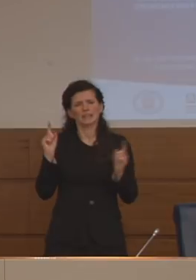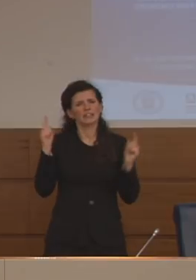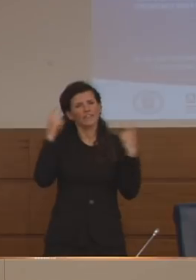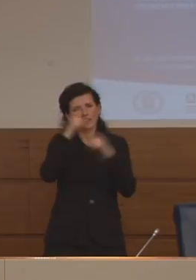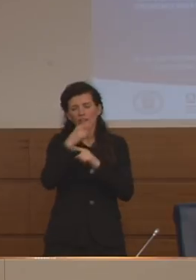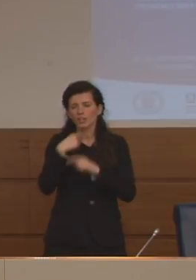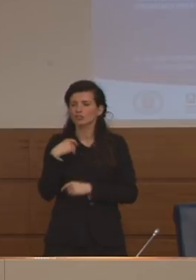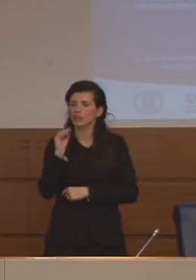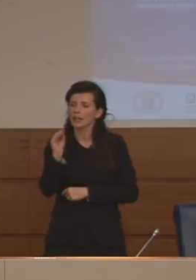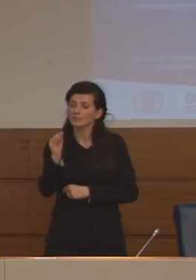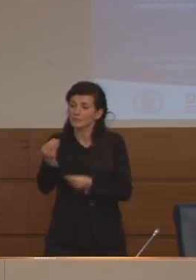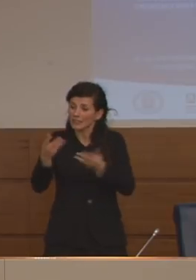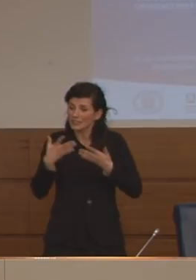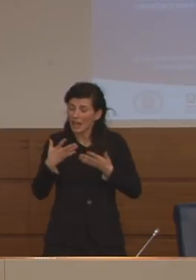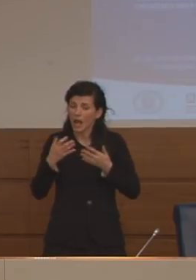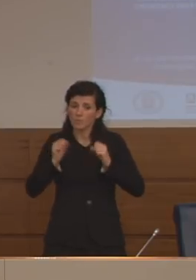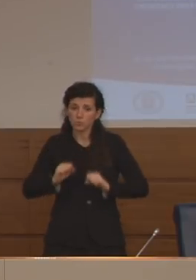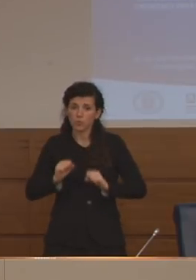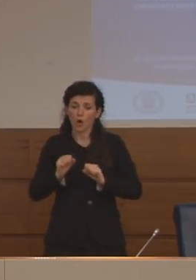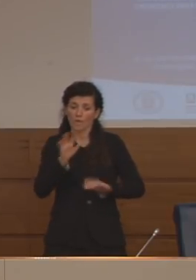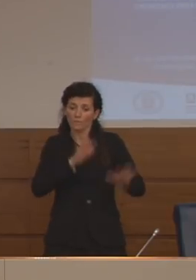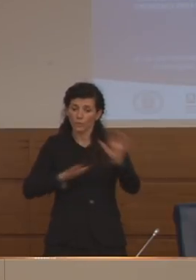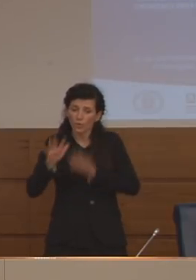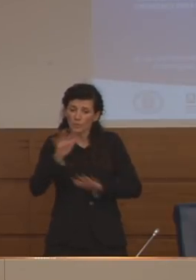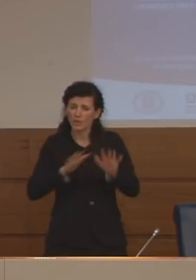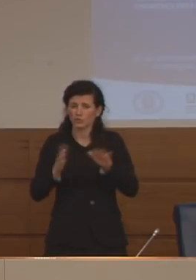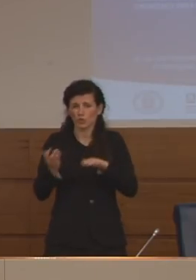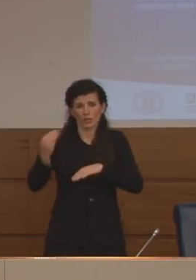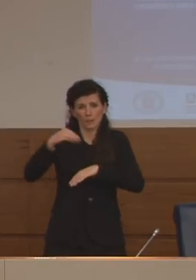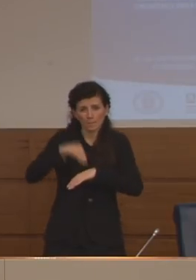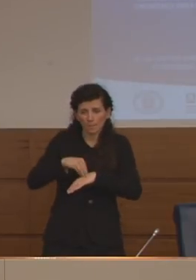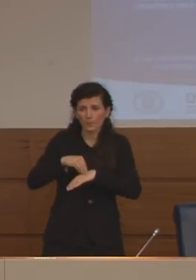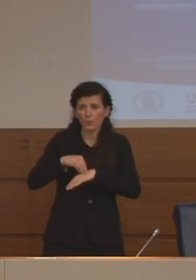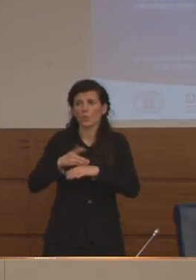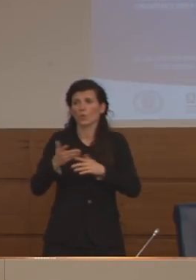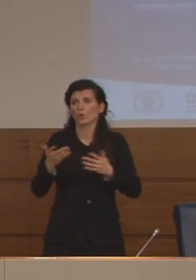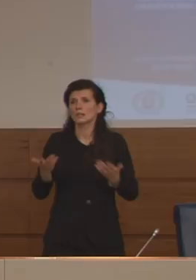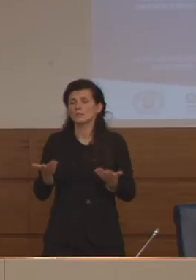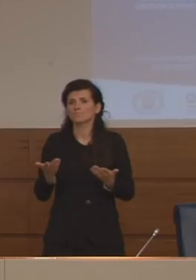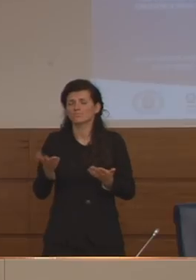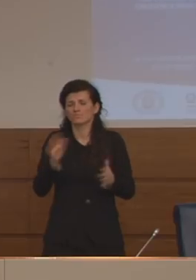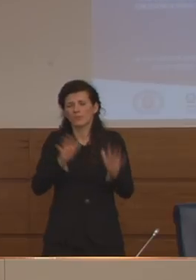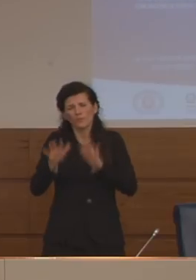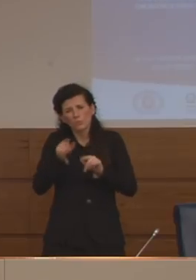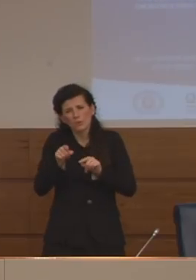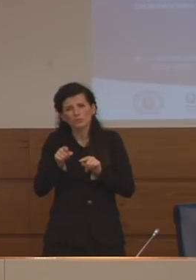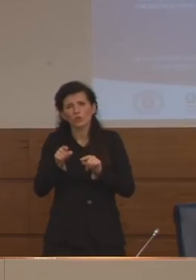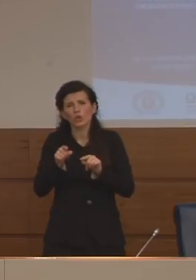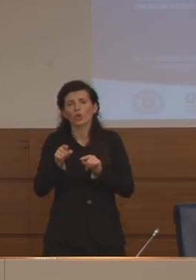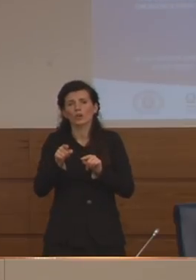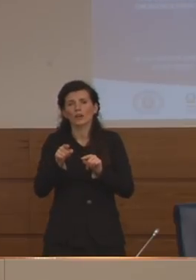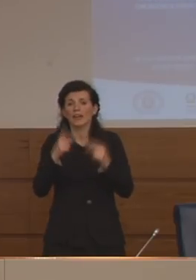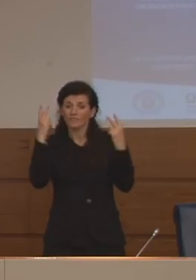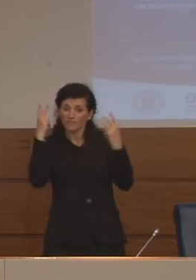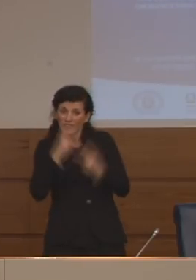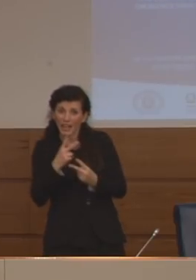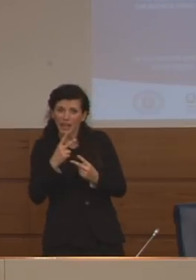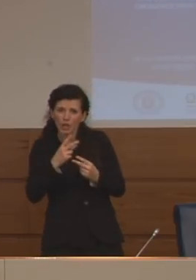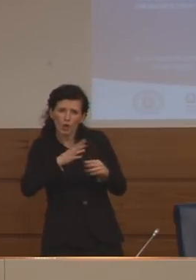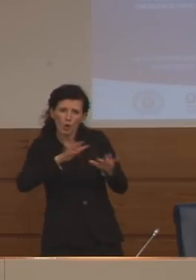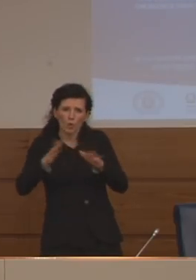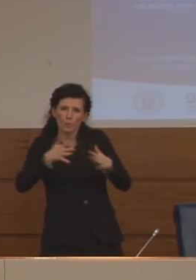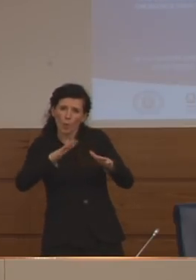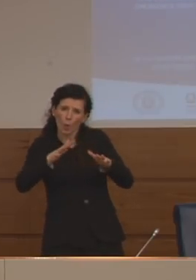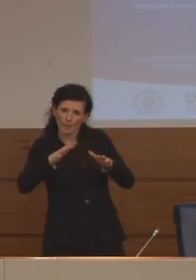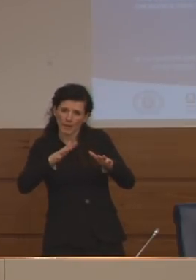qualcosa di più che si avvicini a un possibile dato reale? E questo come